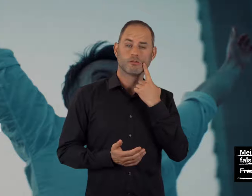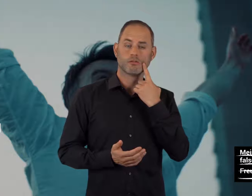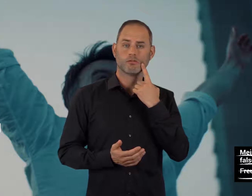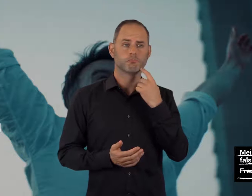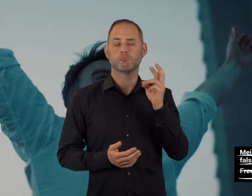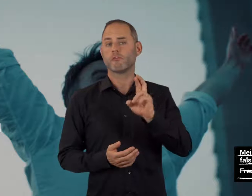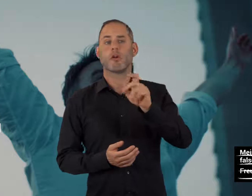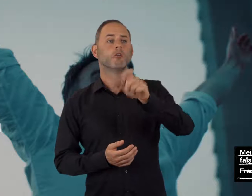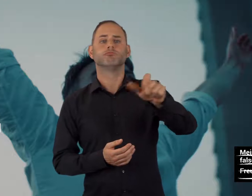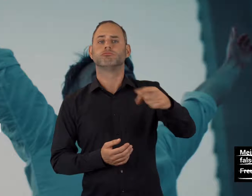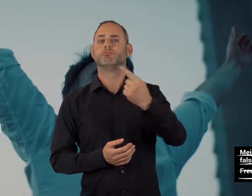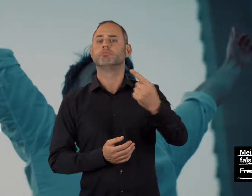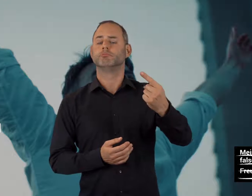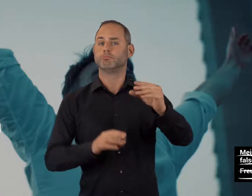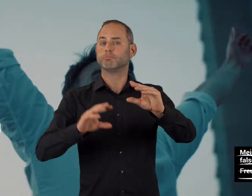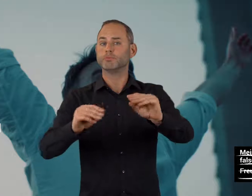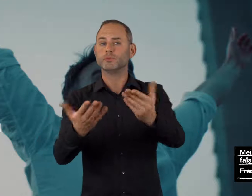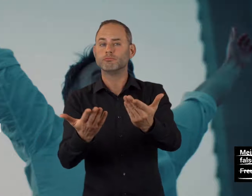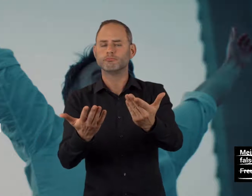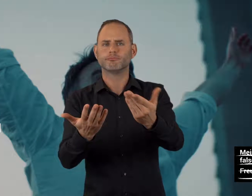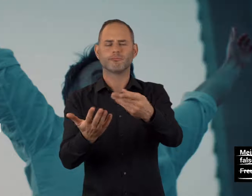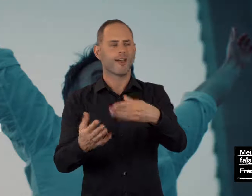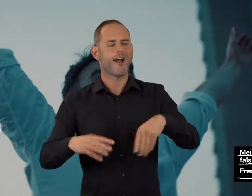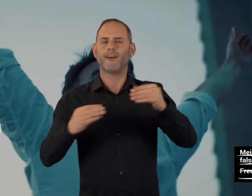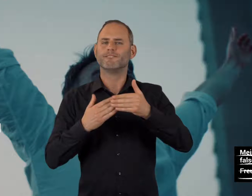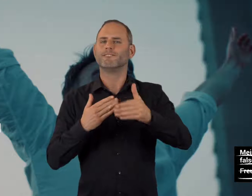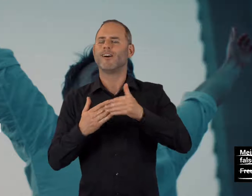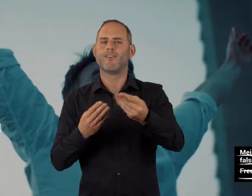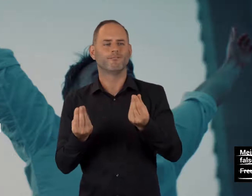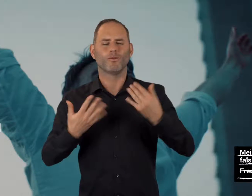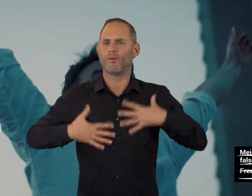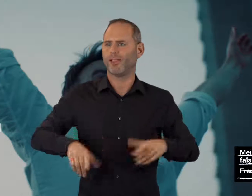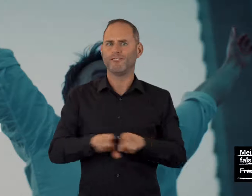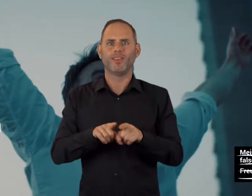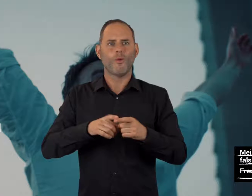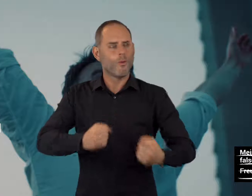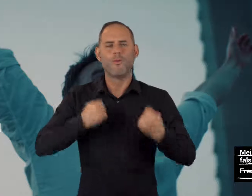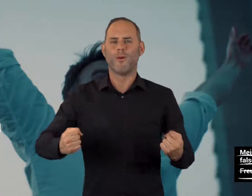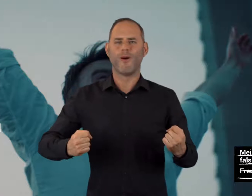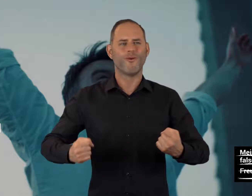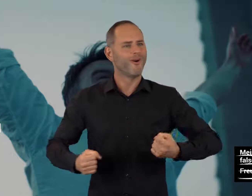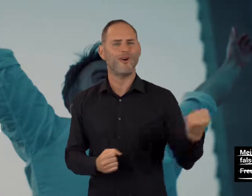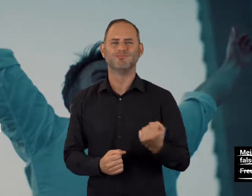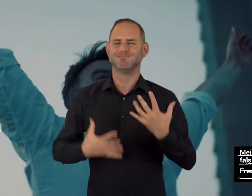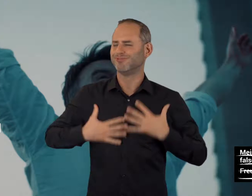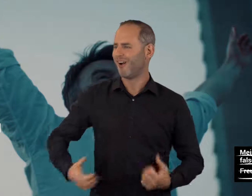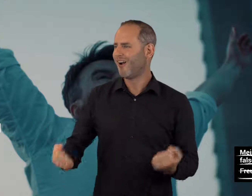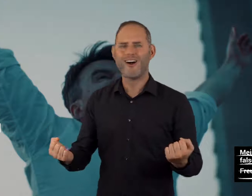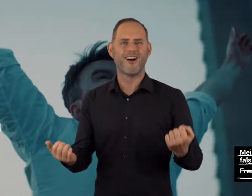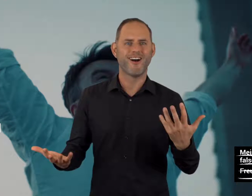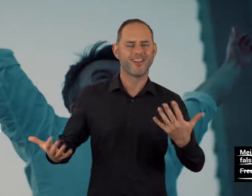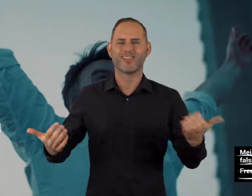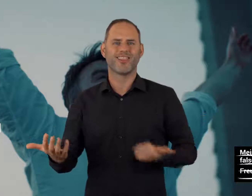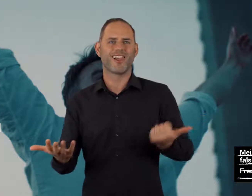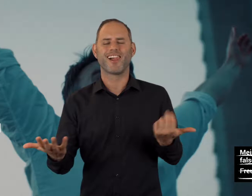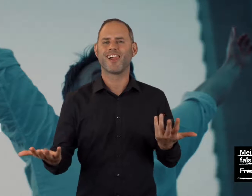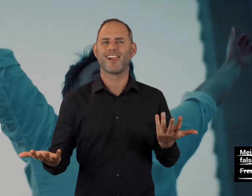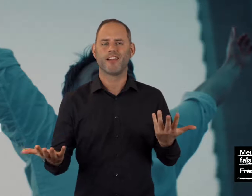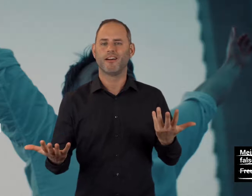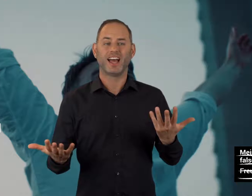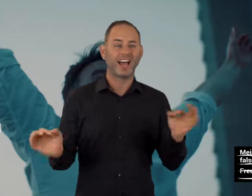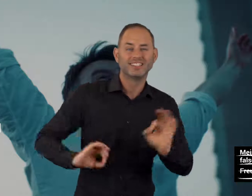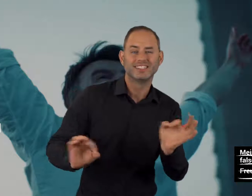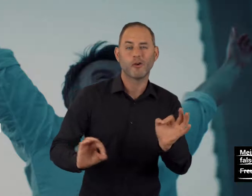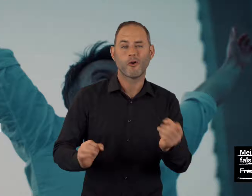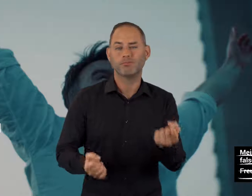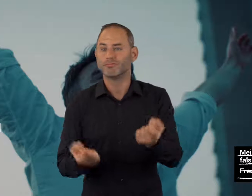Wer Crystal nimmt, fühlt sich erst einmal euphorisch, ist bereit,